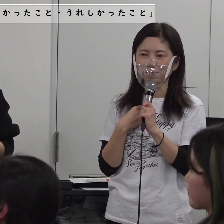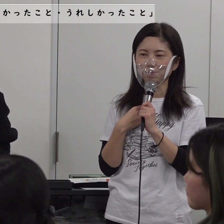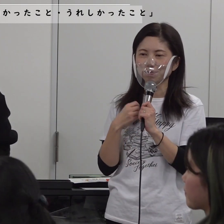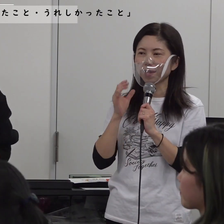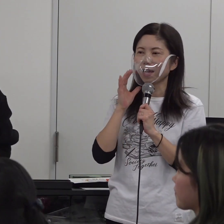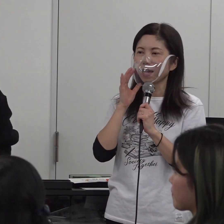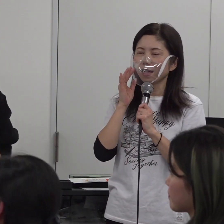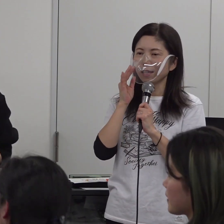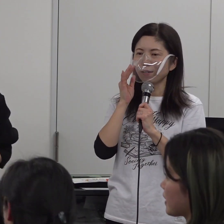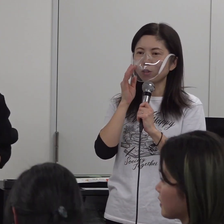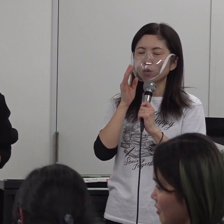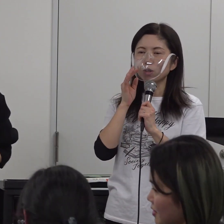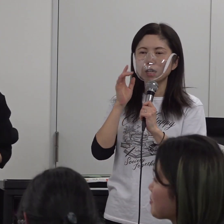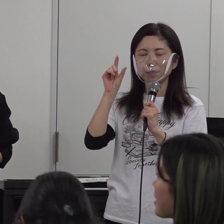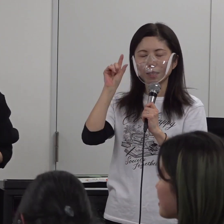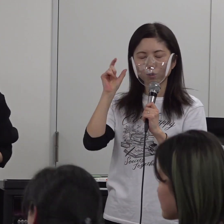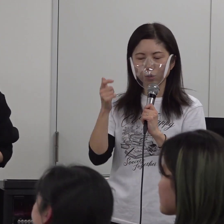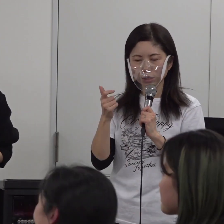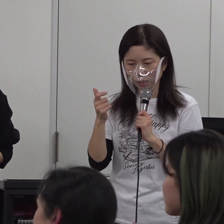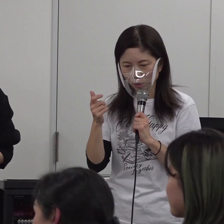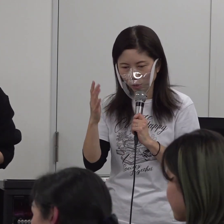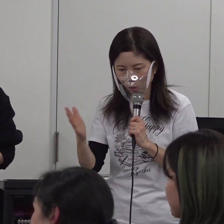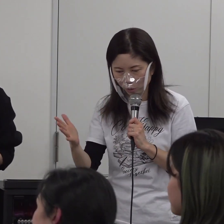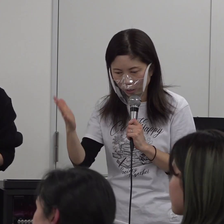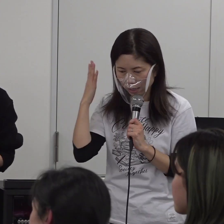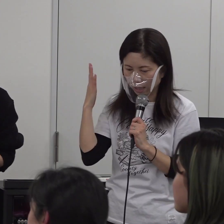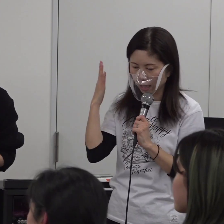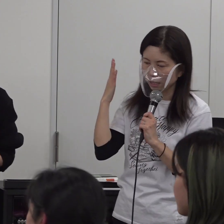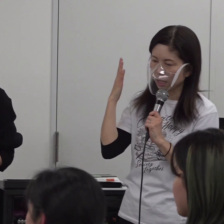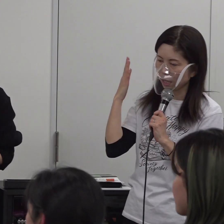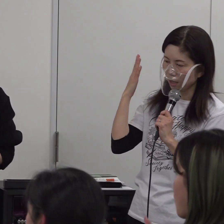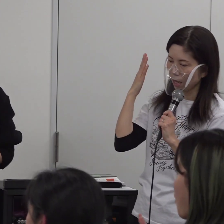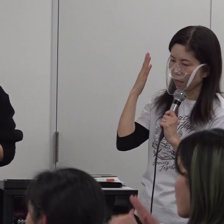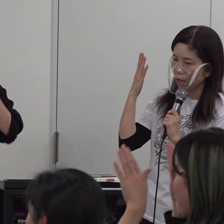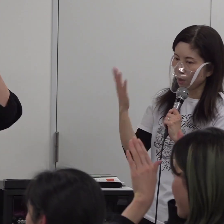ではここからまた少しちょっと補助犬から離れて